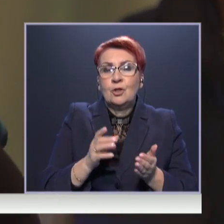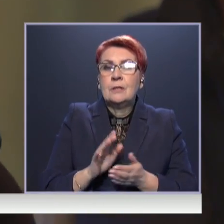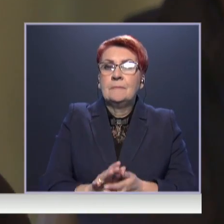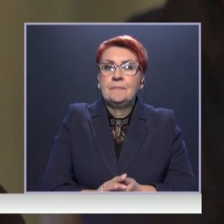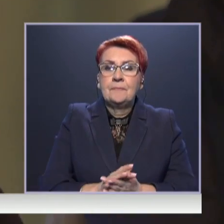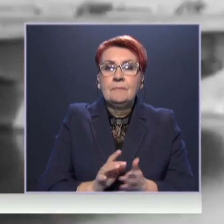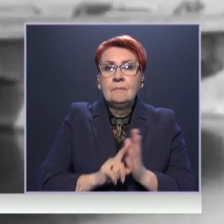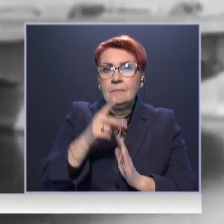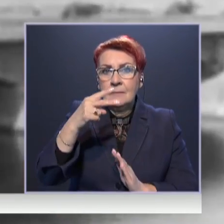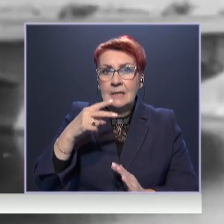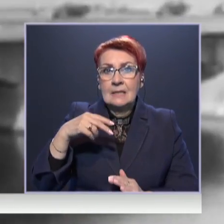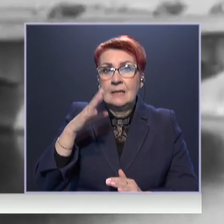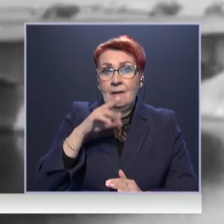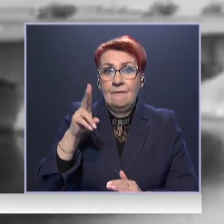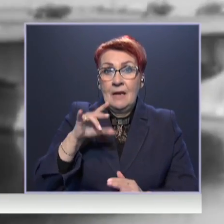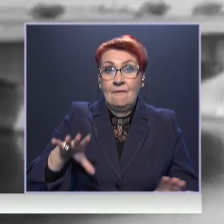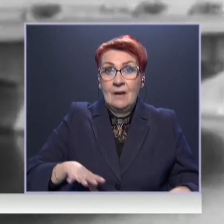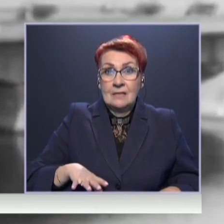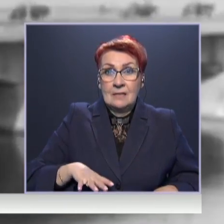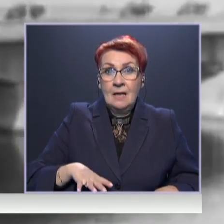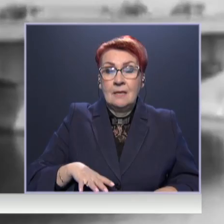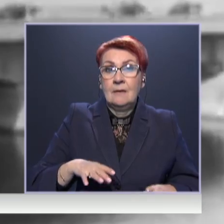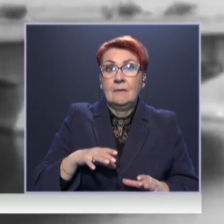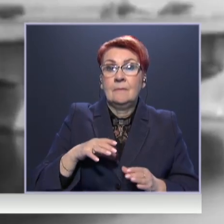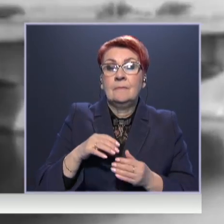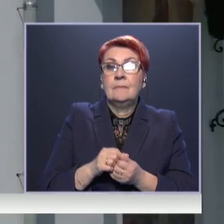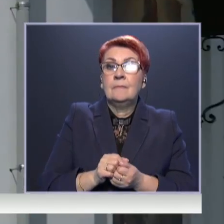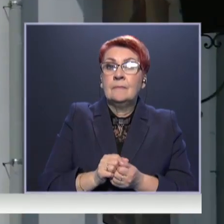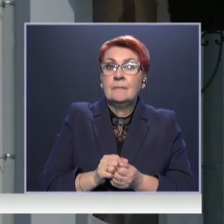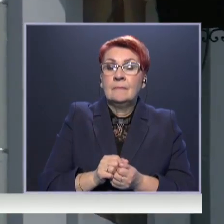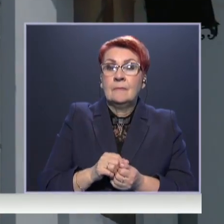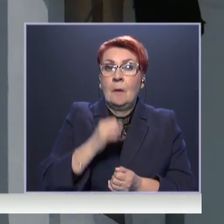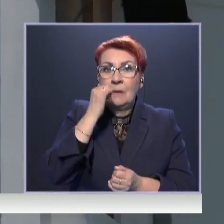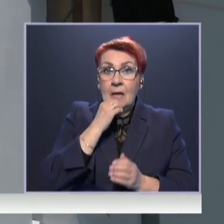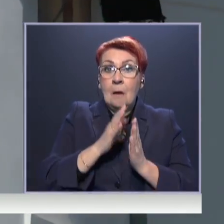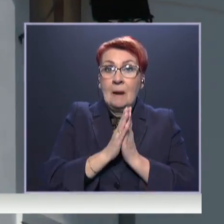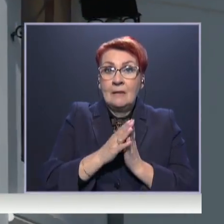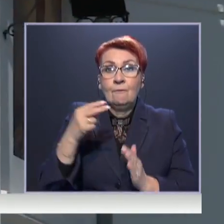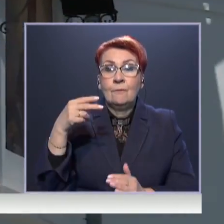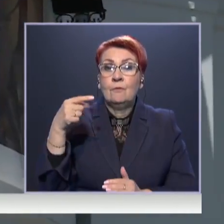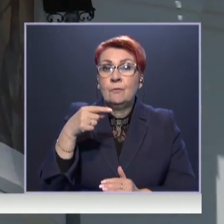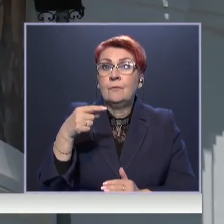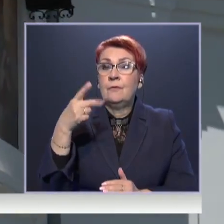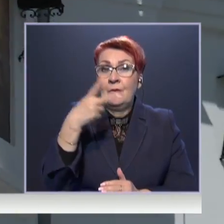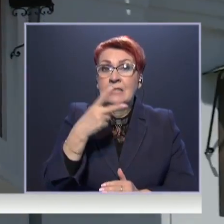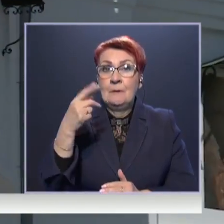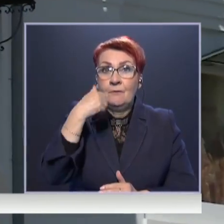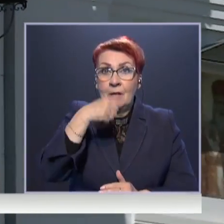20 века в Казани ознаменовало крах империи Однако благодаря молитвам в 2021 году на месте обретения чудотворной